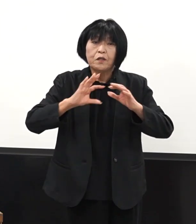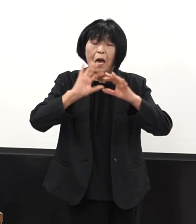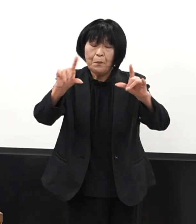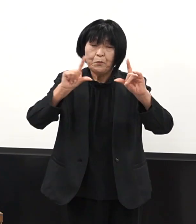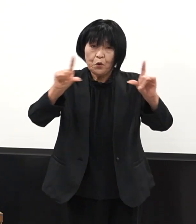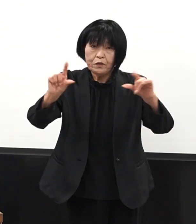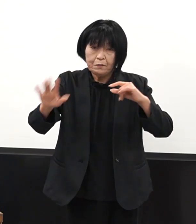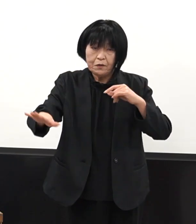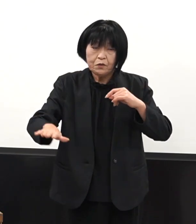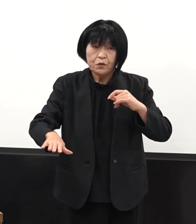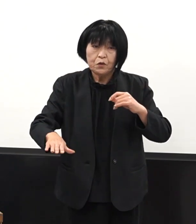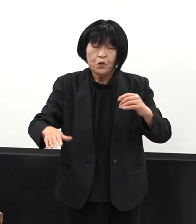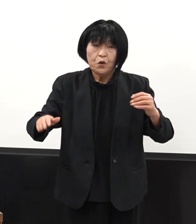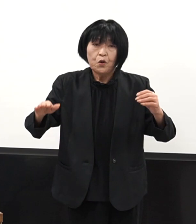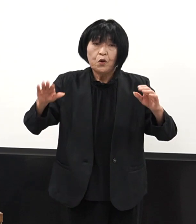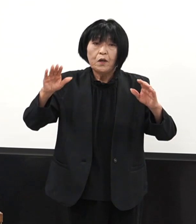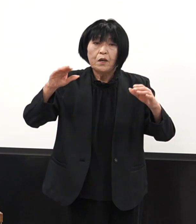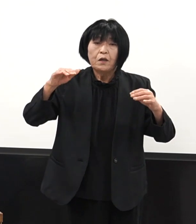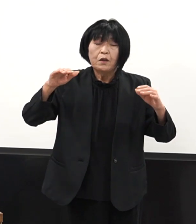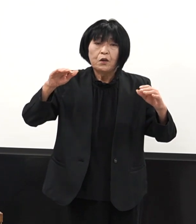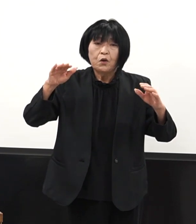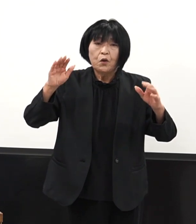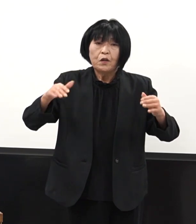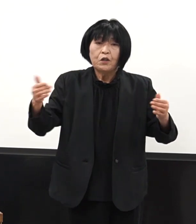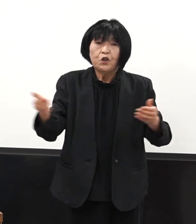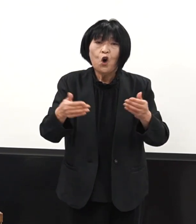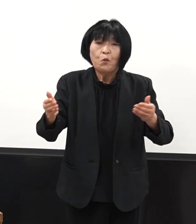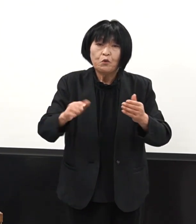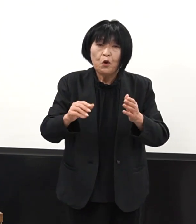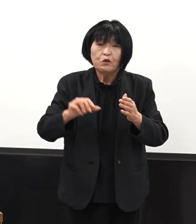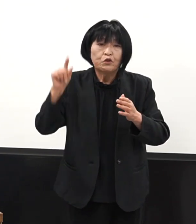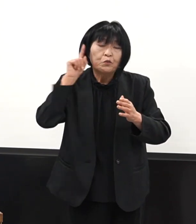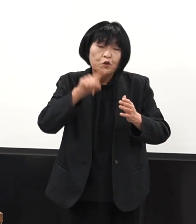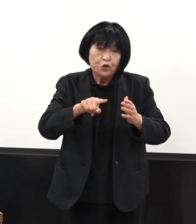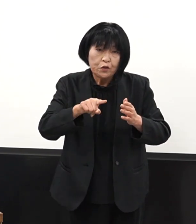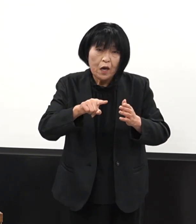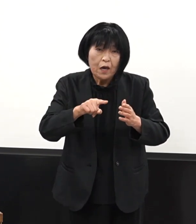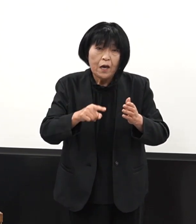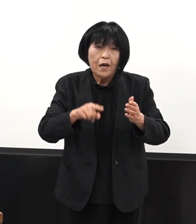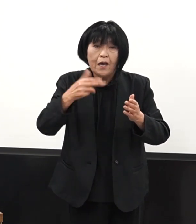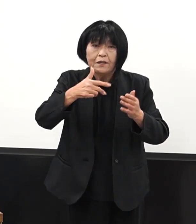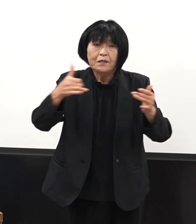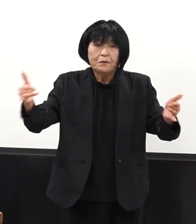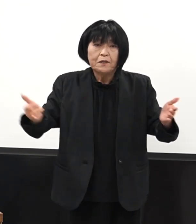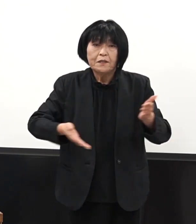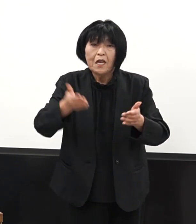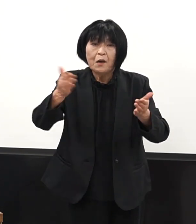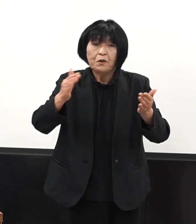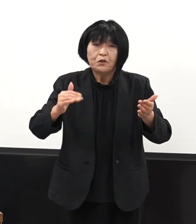本市では、業務の効率化や市民サービスの向上等を図るため、